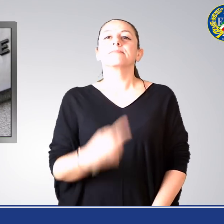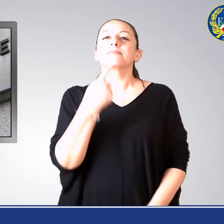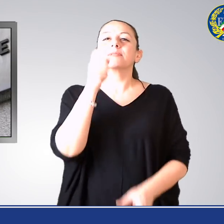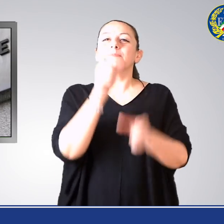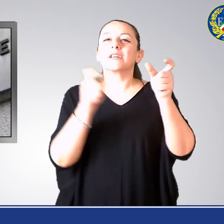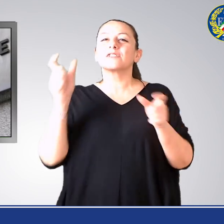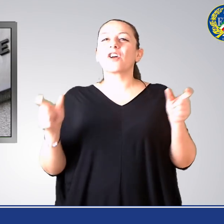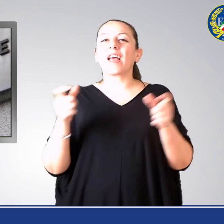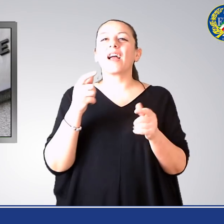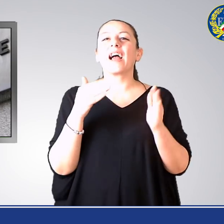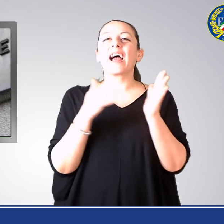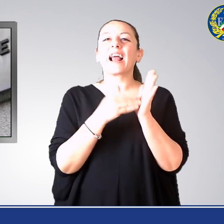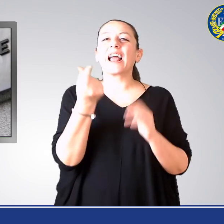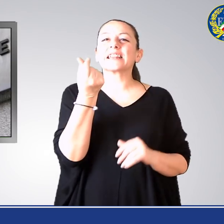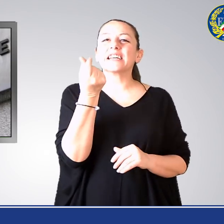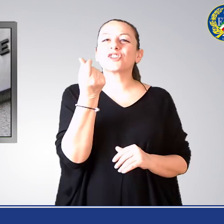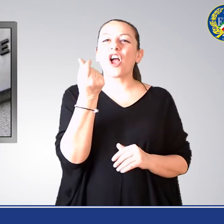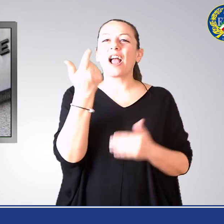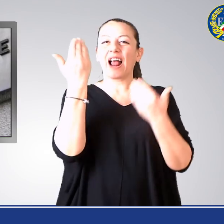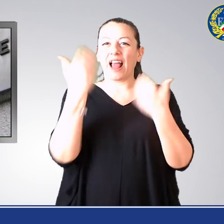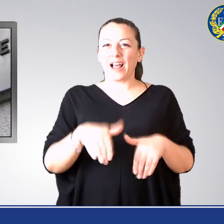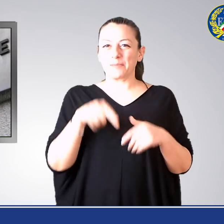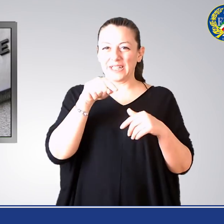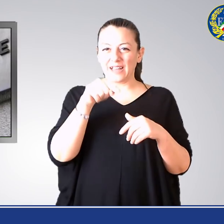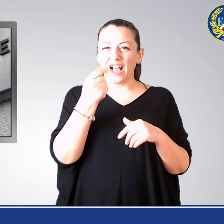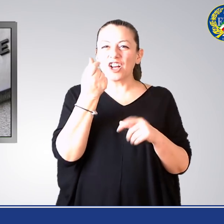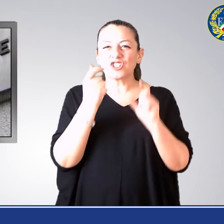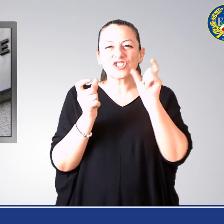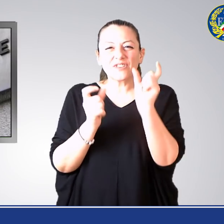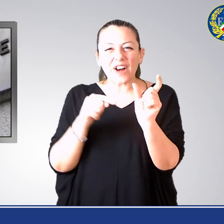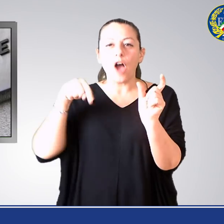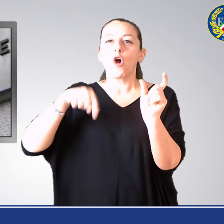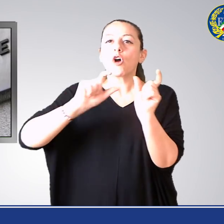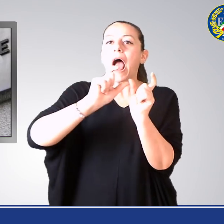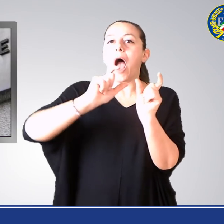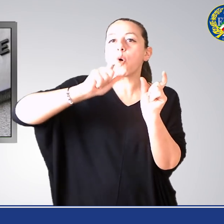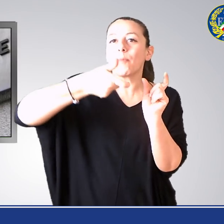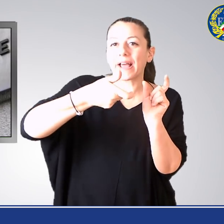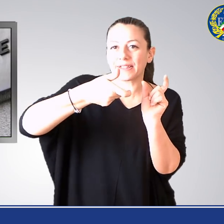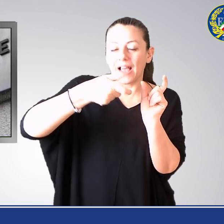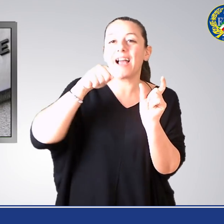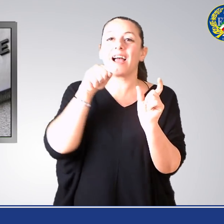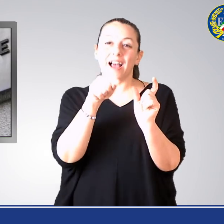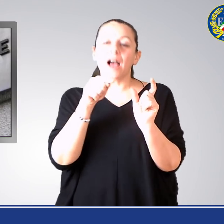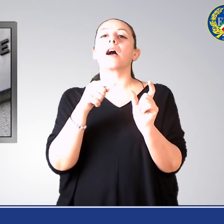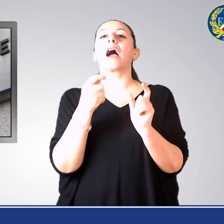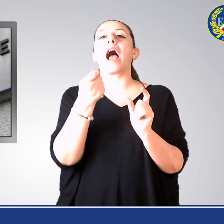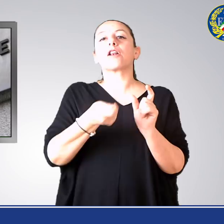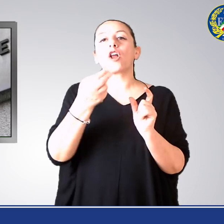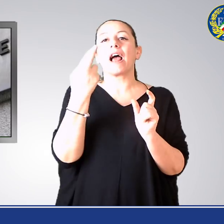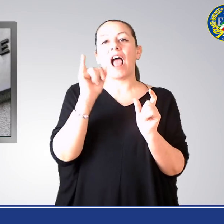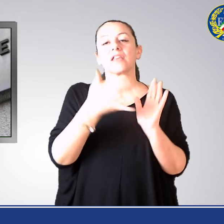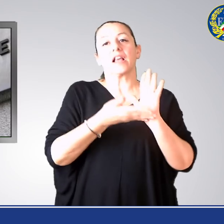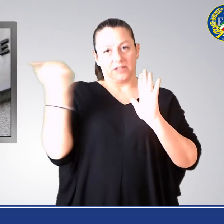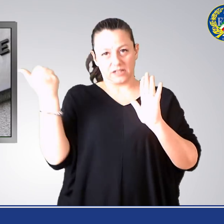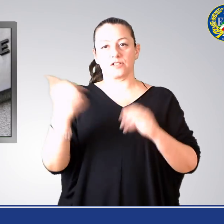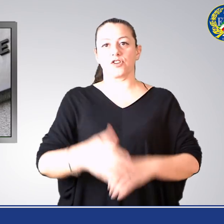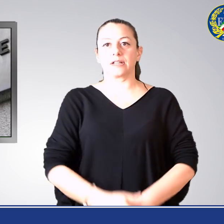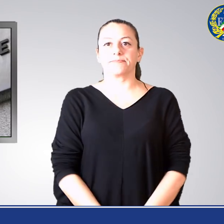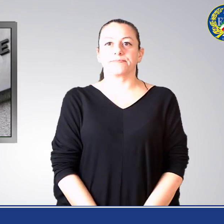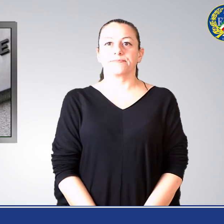Aumenta il limite di reddito per l’esenzione dal pagamento del Canone RAI.